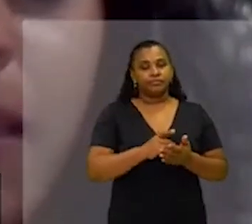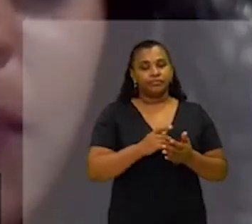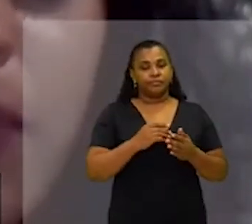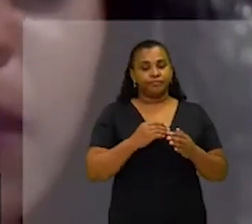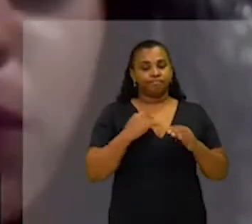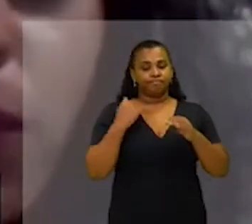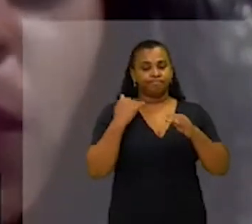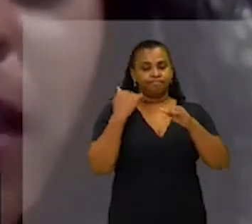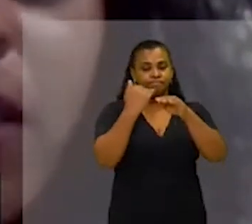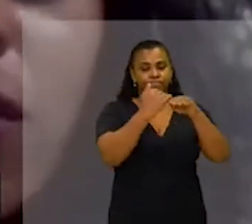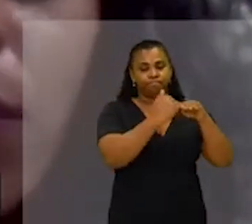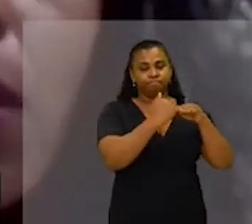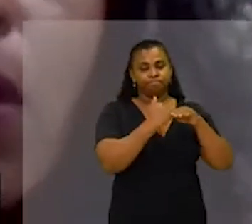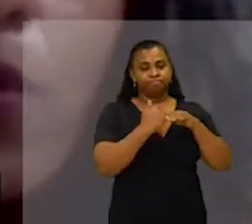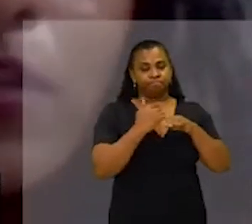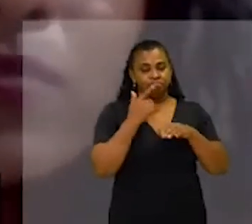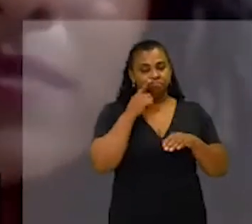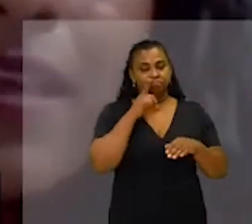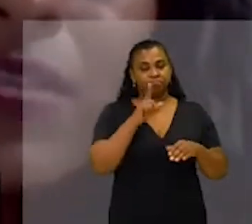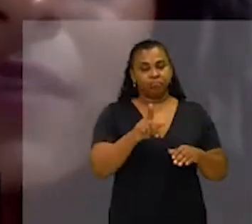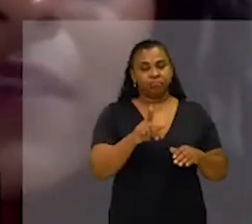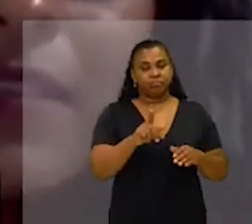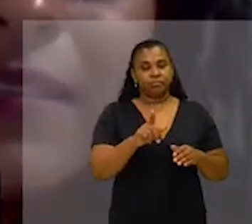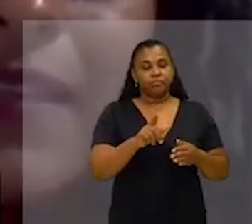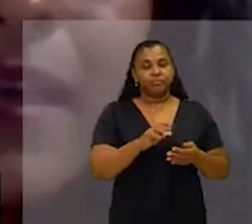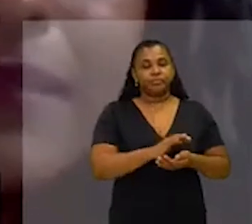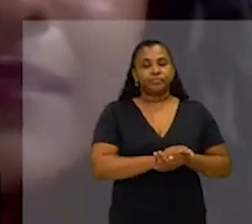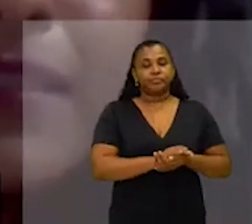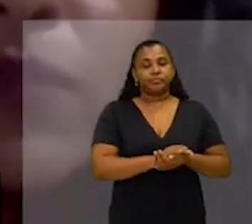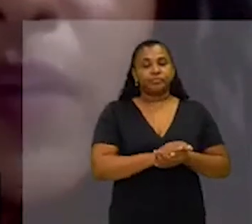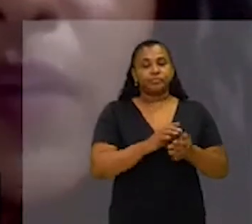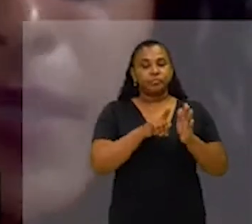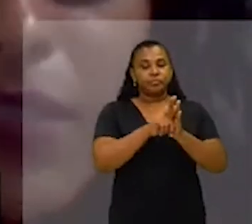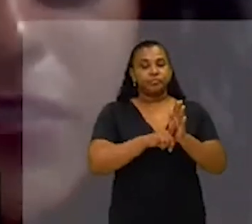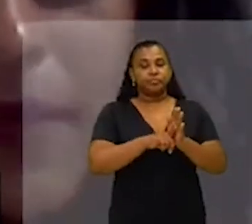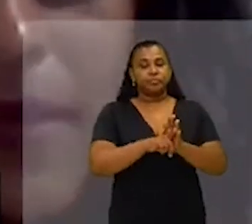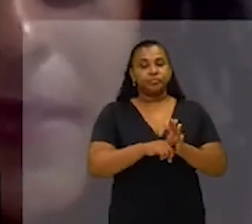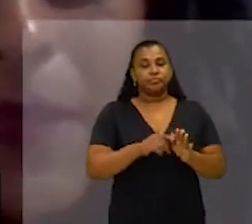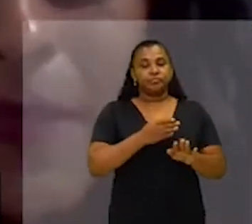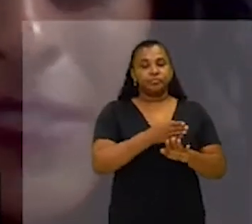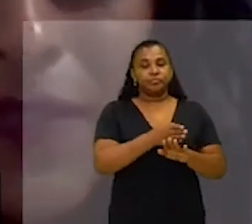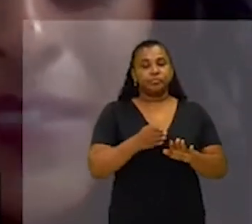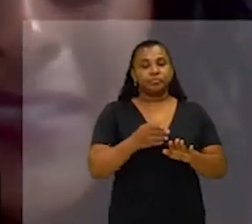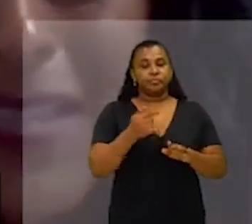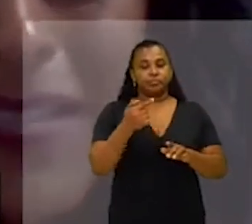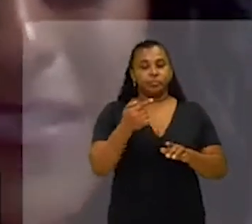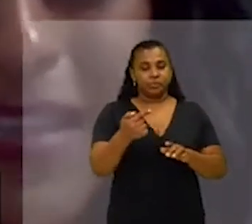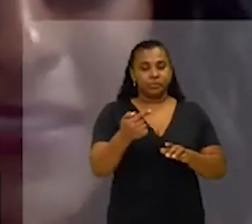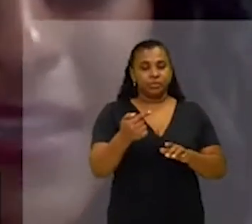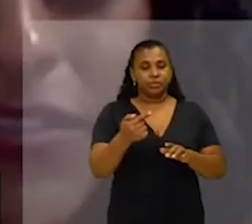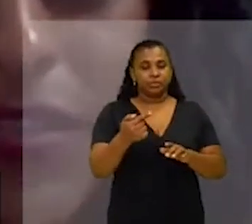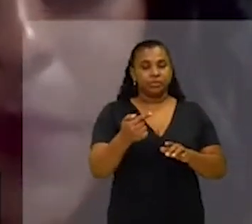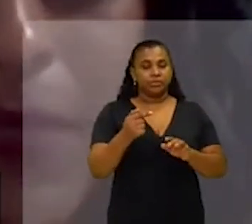e é importante o eixo o R7 que vai tratar não somente para pensar que chega da transversalidade